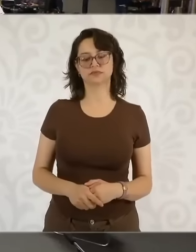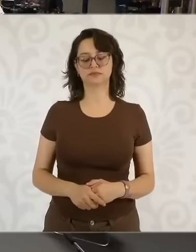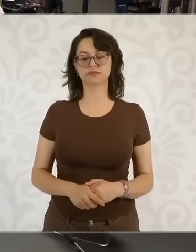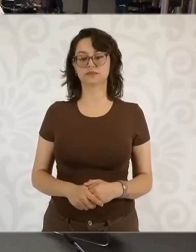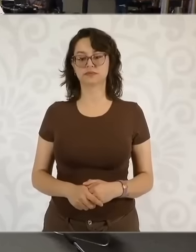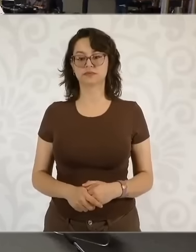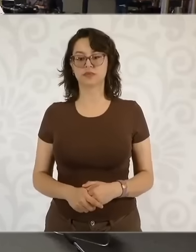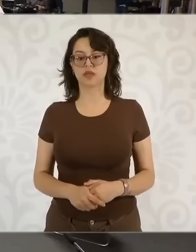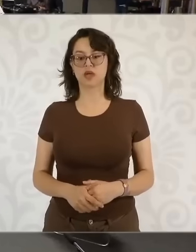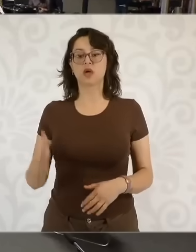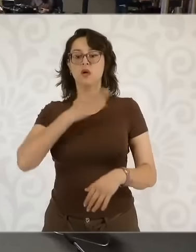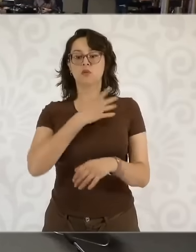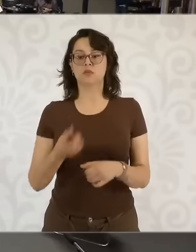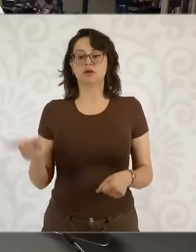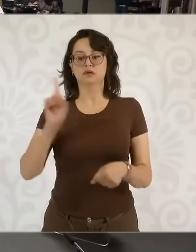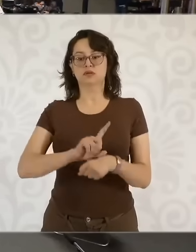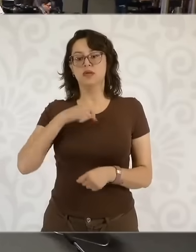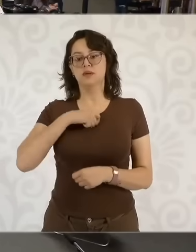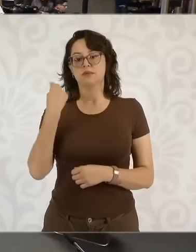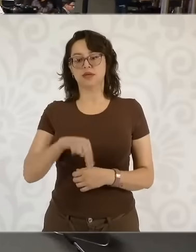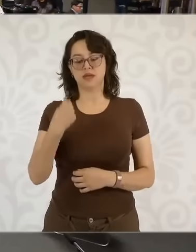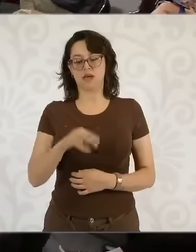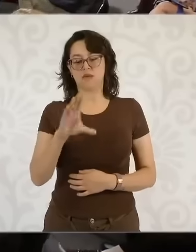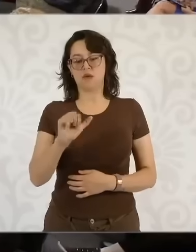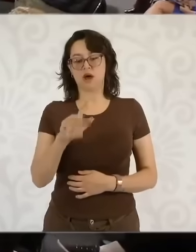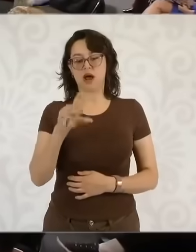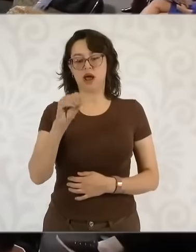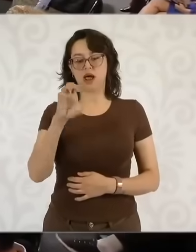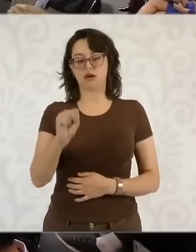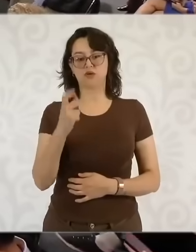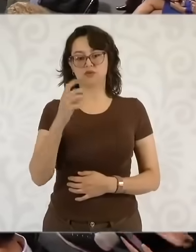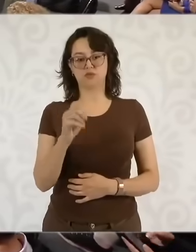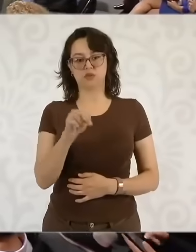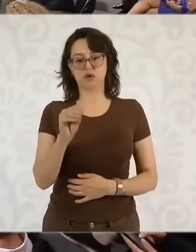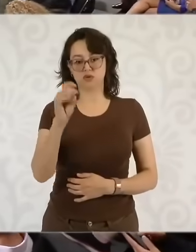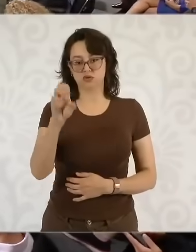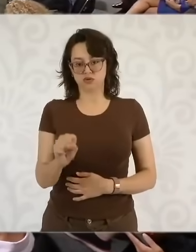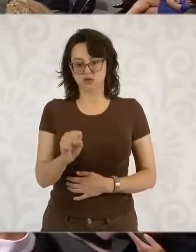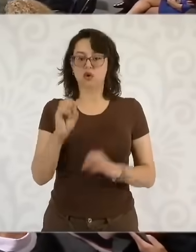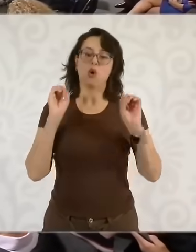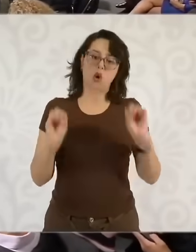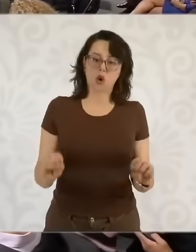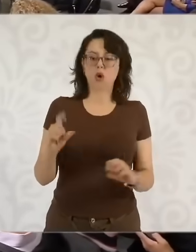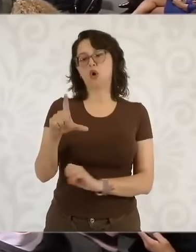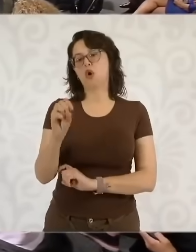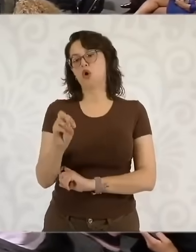Eh muy buenos días su servidor Carlos Pozos de LM Noticias Lord Molécula Eh primero pues agradecerle